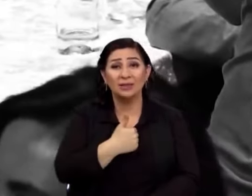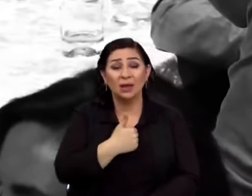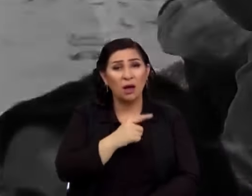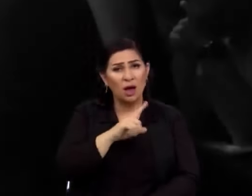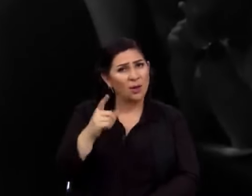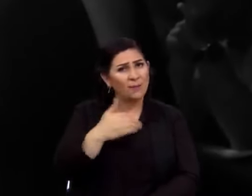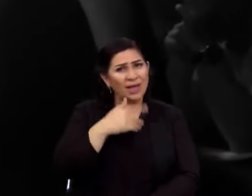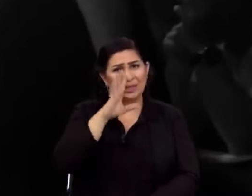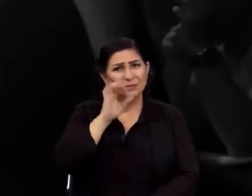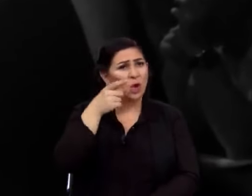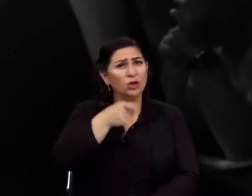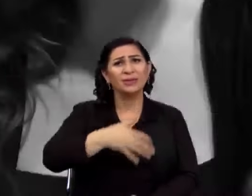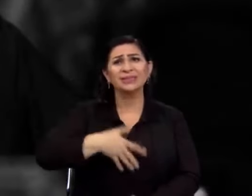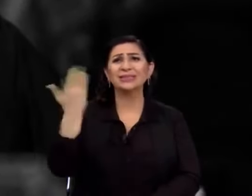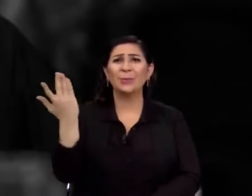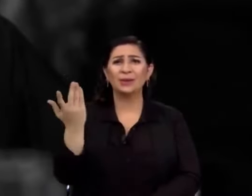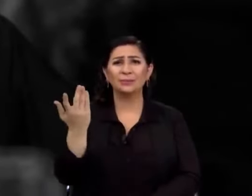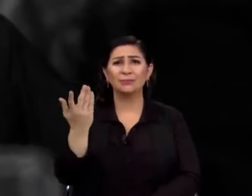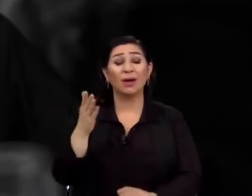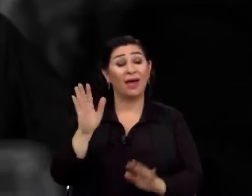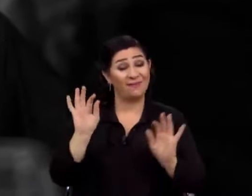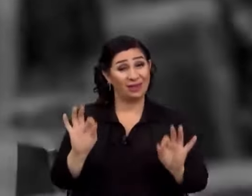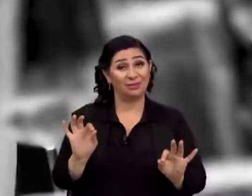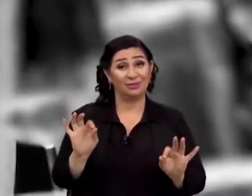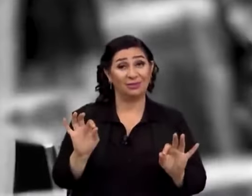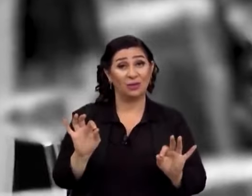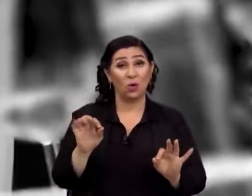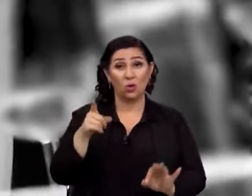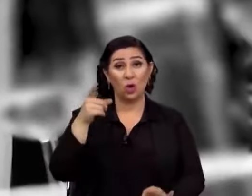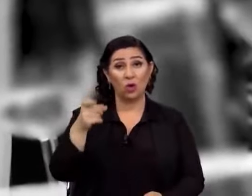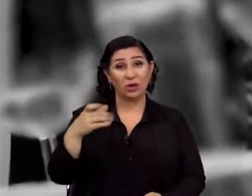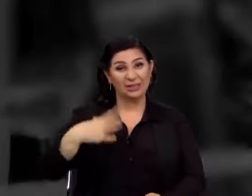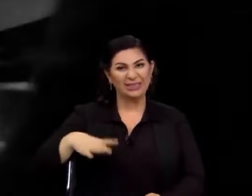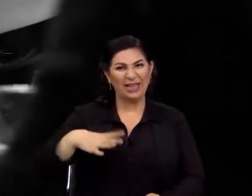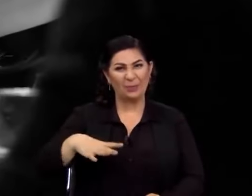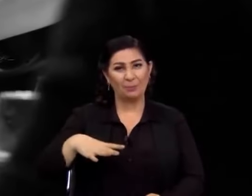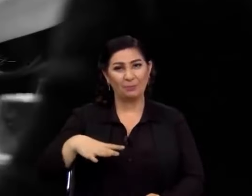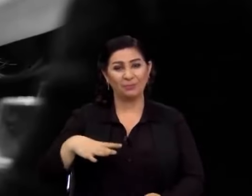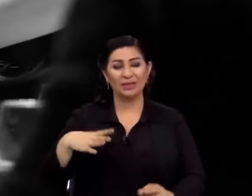kimseyi öldürmek istemedim Evet onu öldürmek istedim zaten bunlar bir